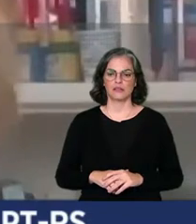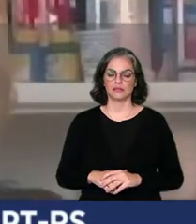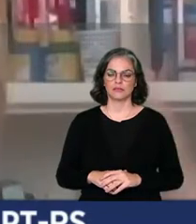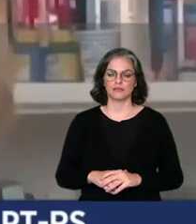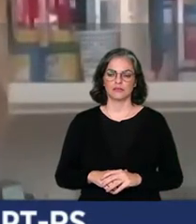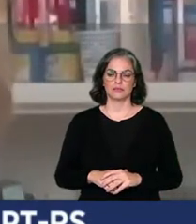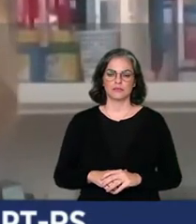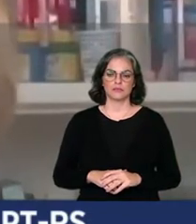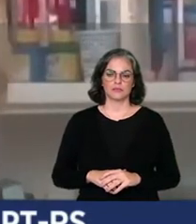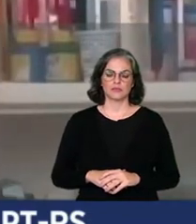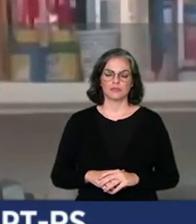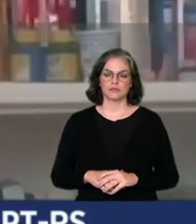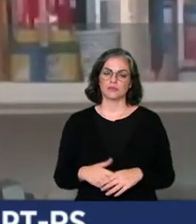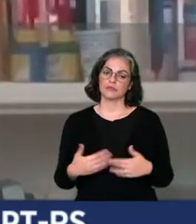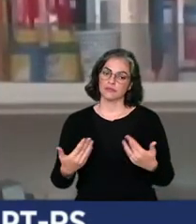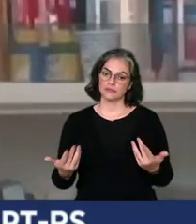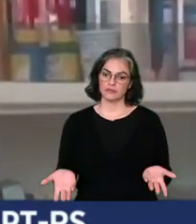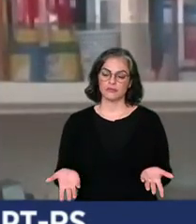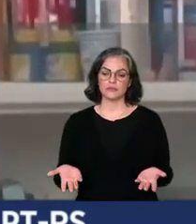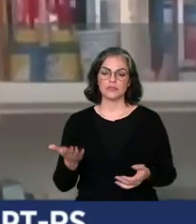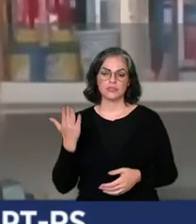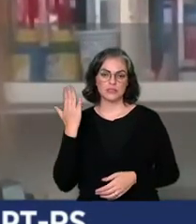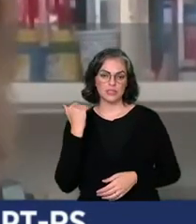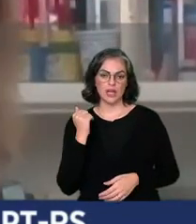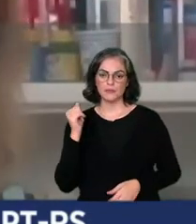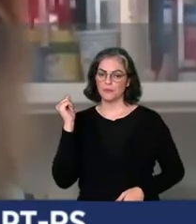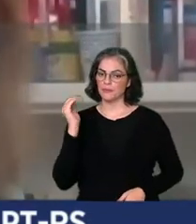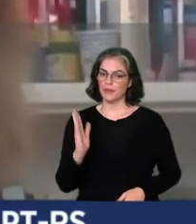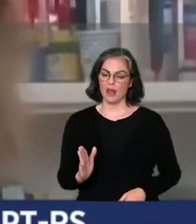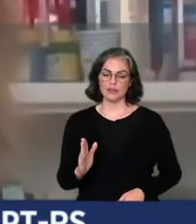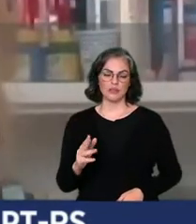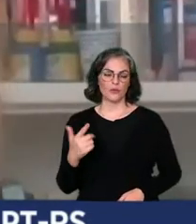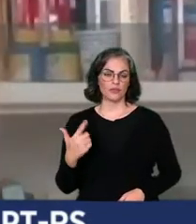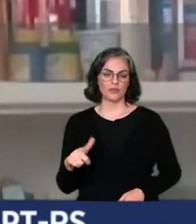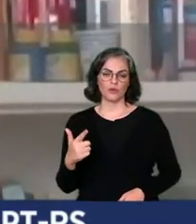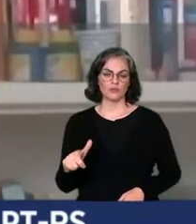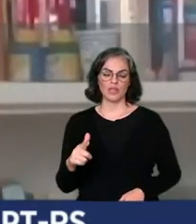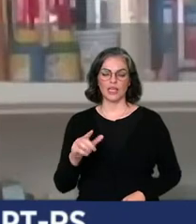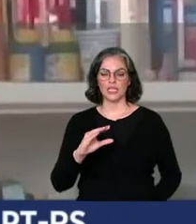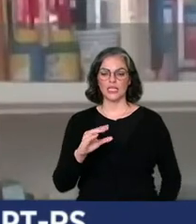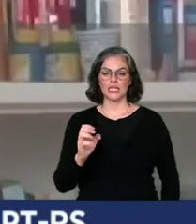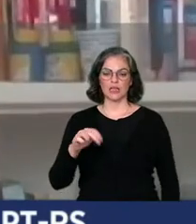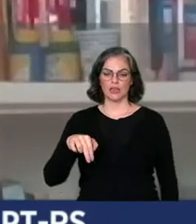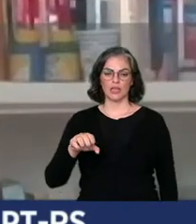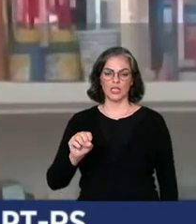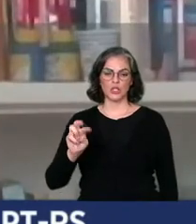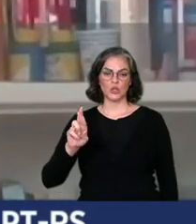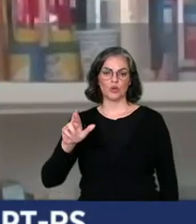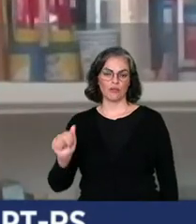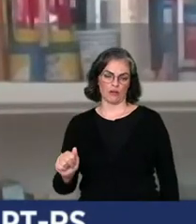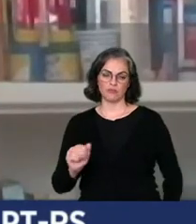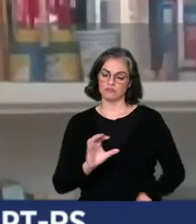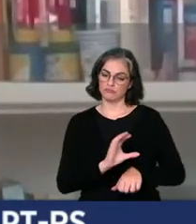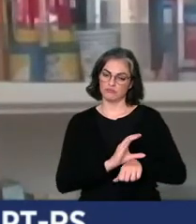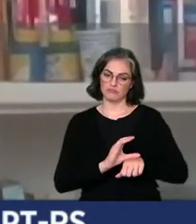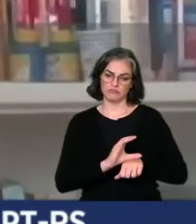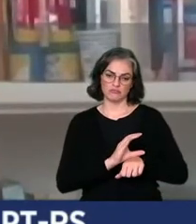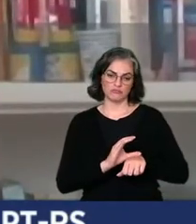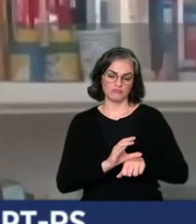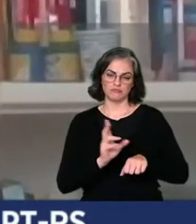QUE ISTO É CLÁUSULA PÉ TREA, O BRASIL NÃO TEM CENSURA, O BRASIL TEM LIBERDADE. ALÉM DISSO, EU